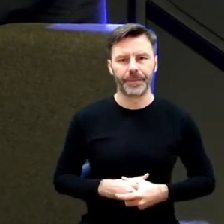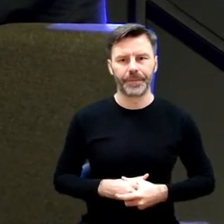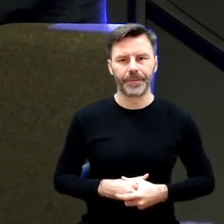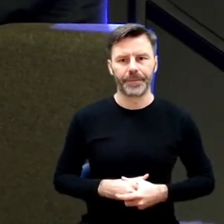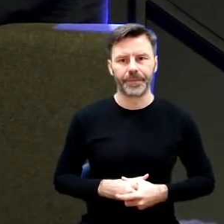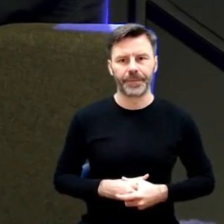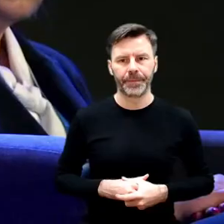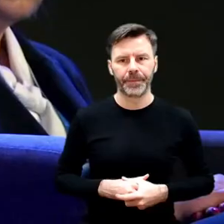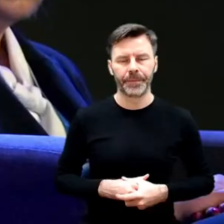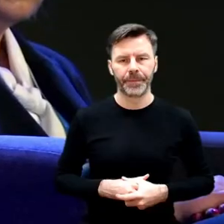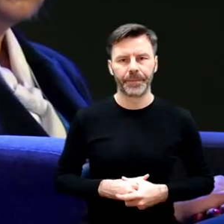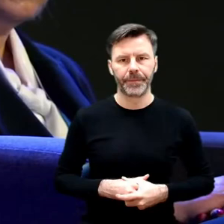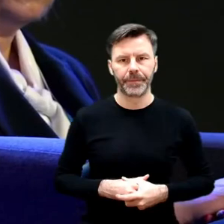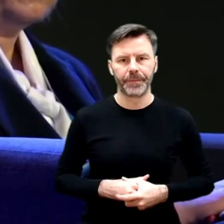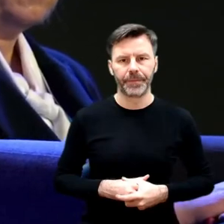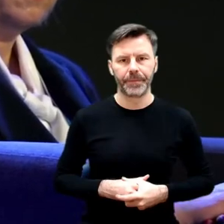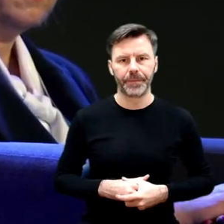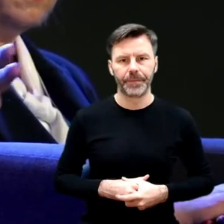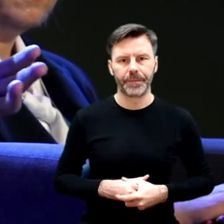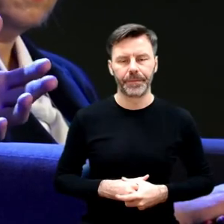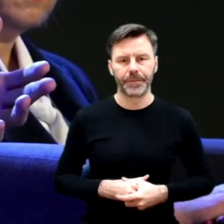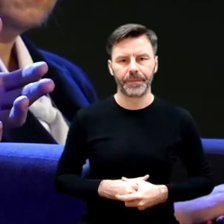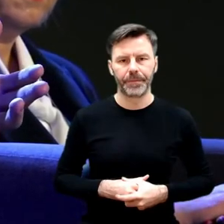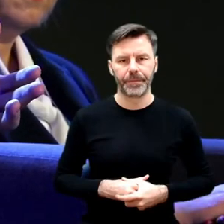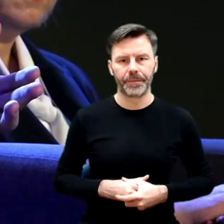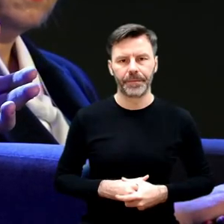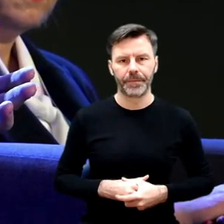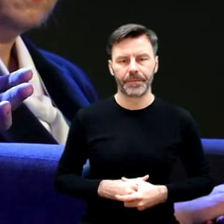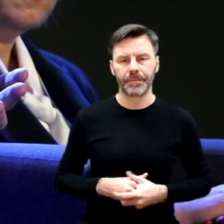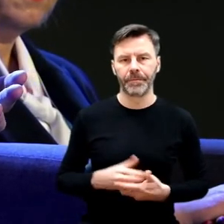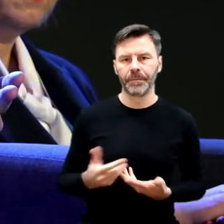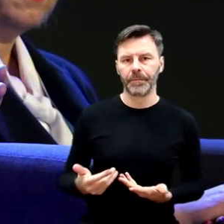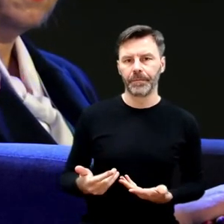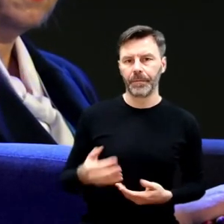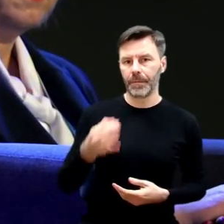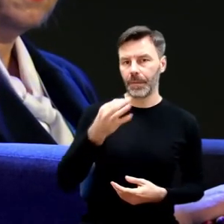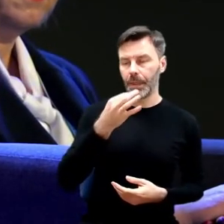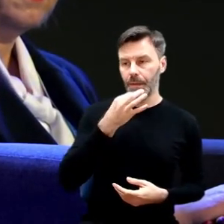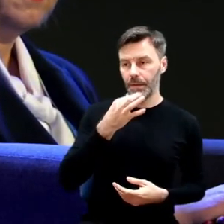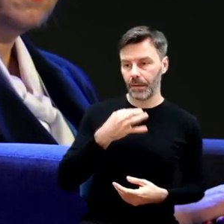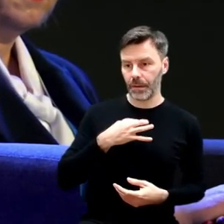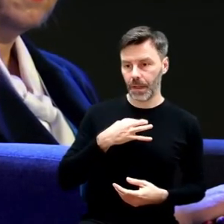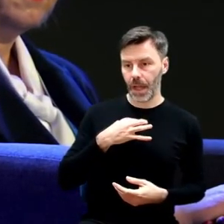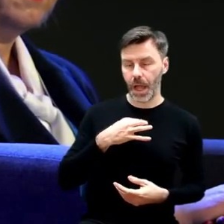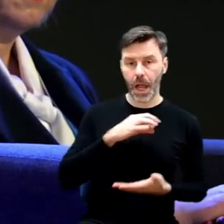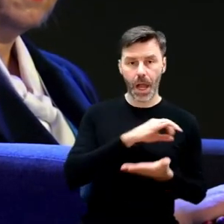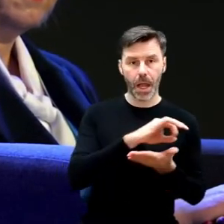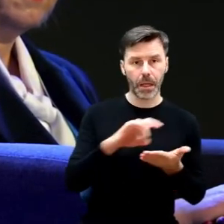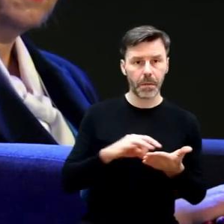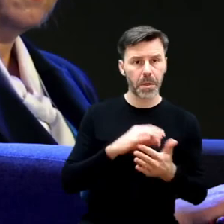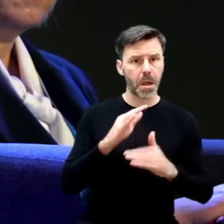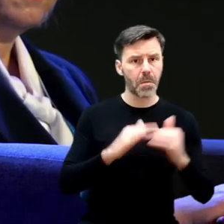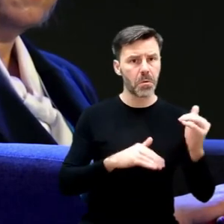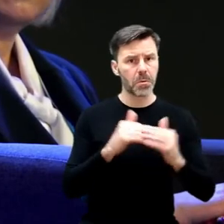Tutaj Pan burmistrz powiedział, że padały pytania, dlaczego gmina buduje. U nas nigdy takie pytanie by nie padło, jeżeli już to odwrotnie.